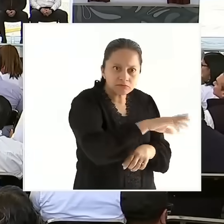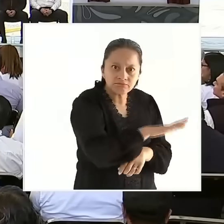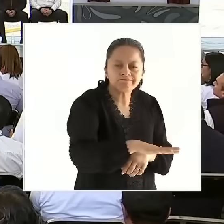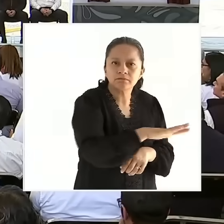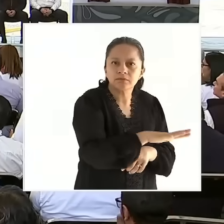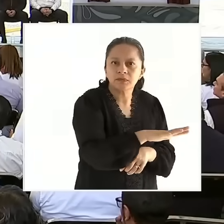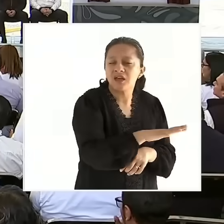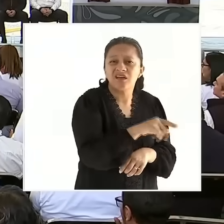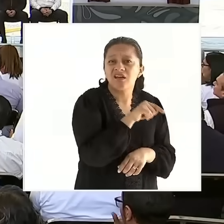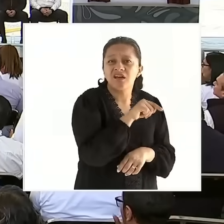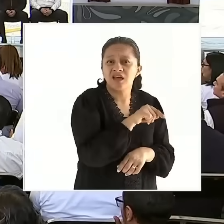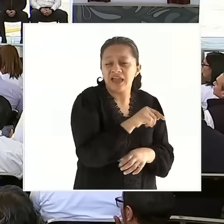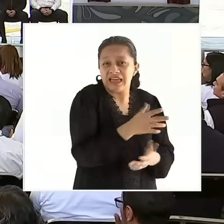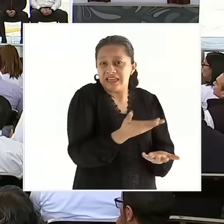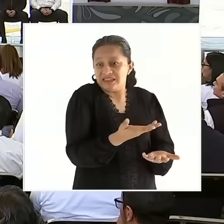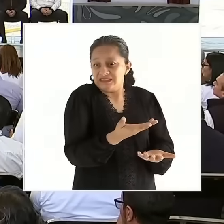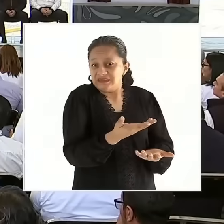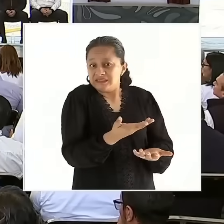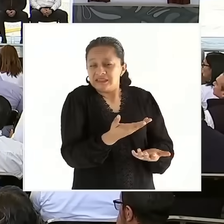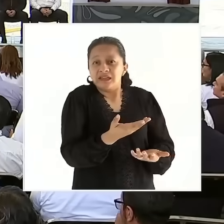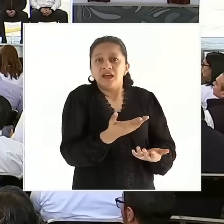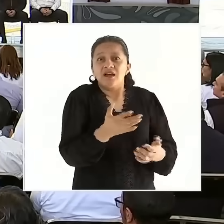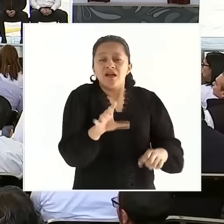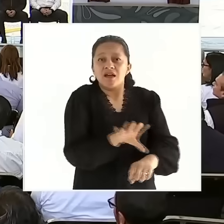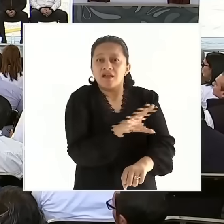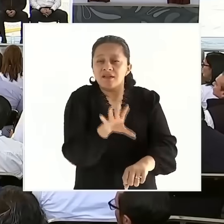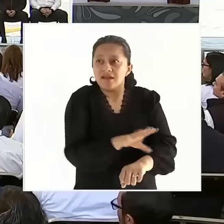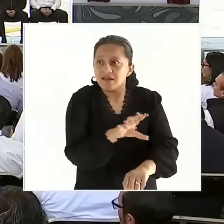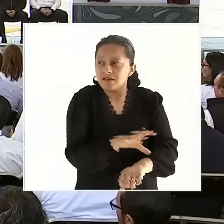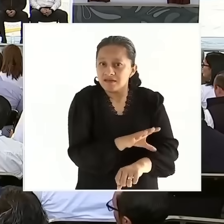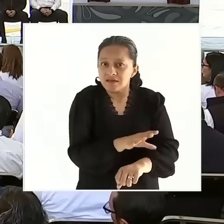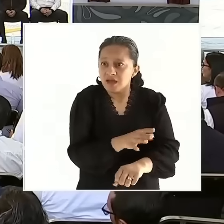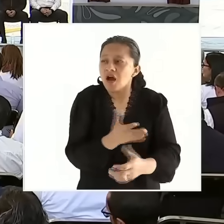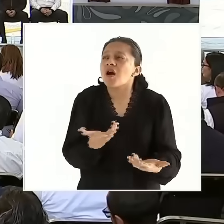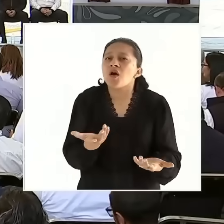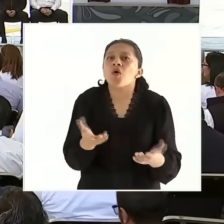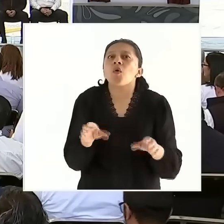la posibilidad de recuperar la energía eléctrica como se hizo durante estos meses,